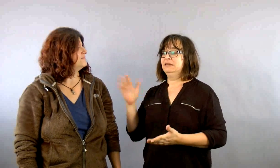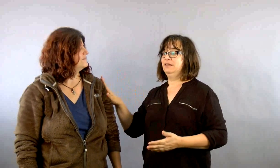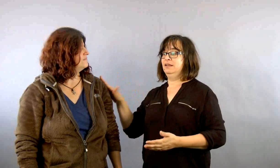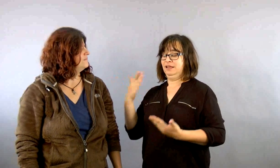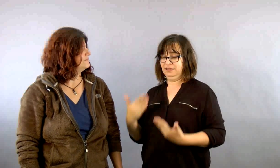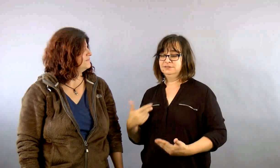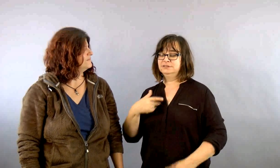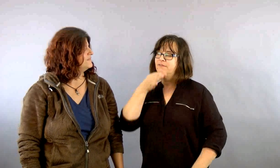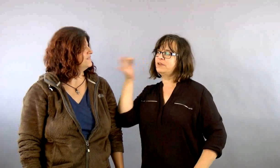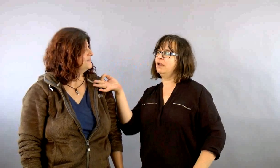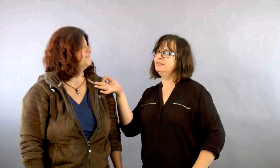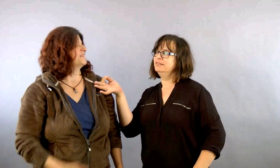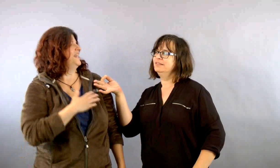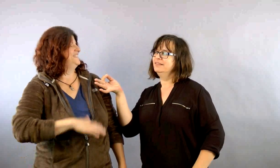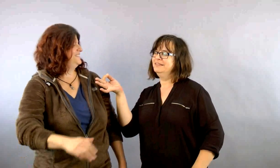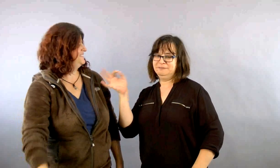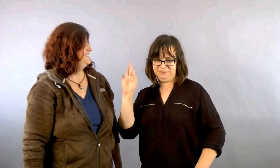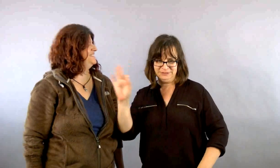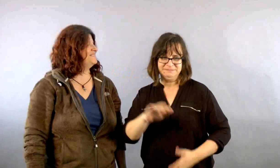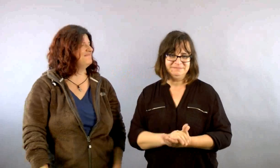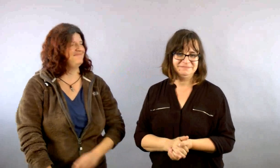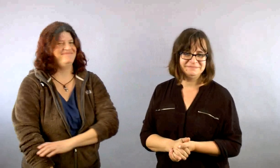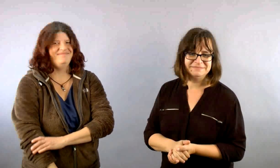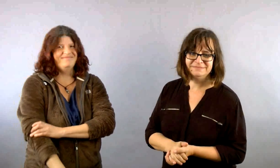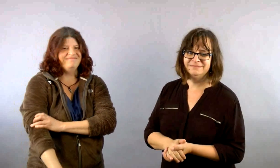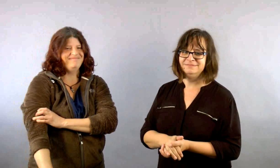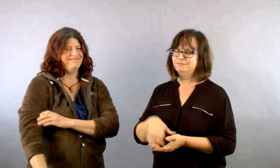Gut, jetzt hab ich wieder eine Frage. Ja, bitte!